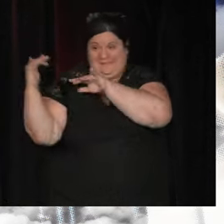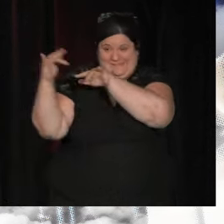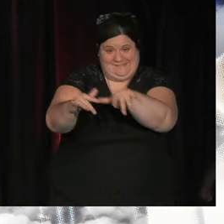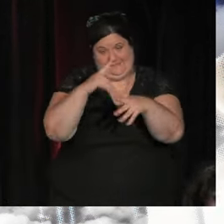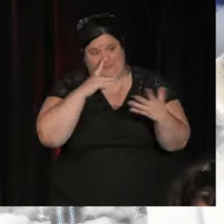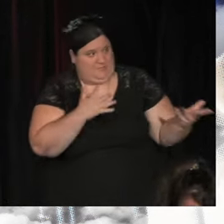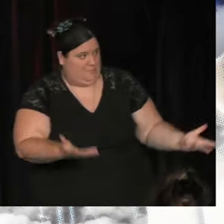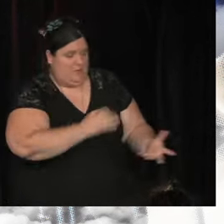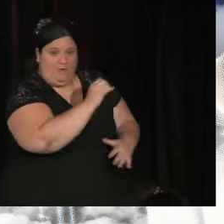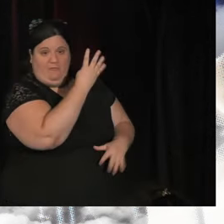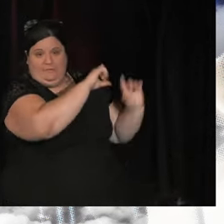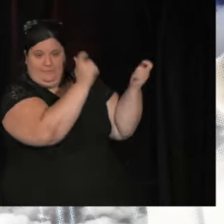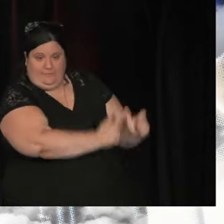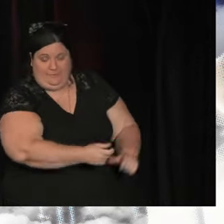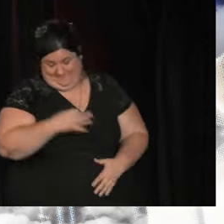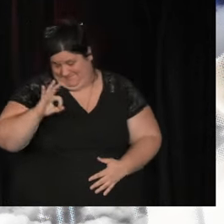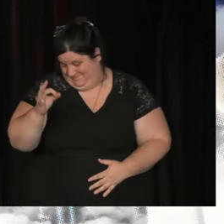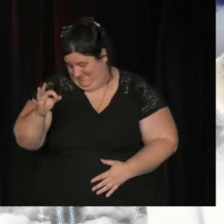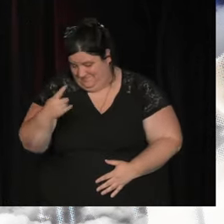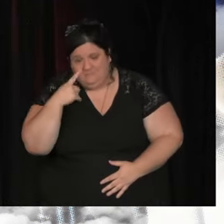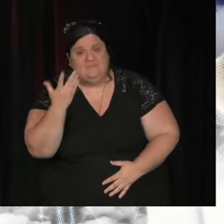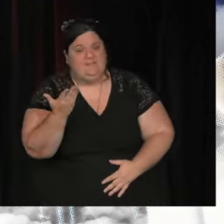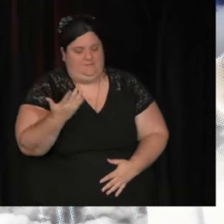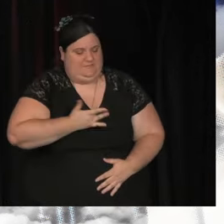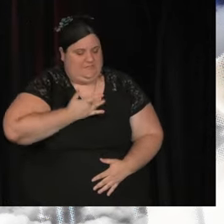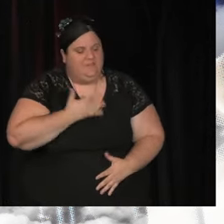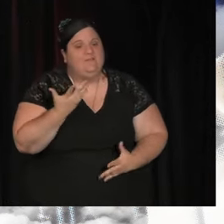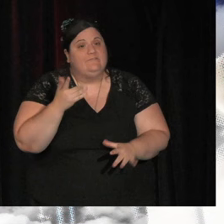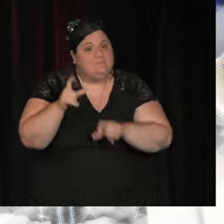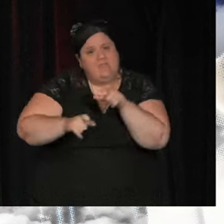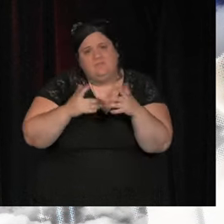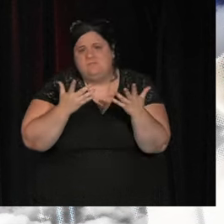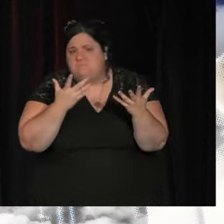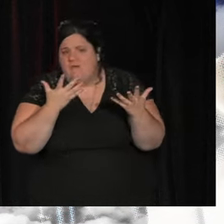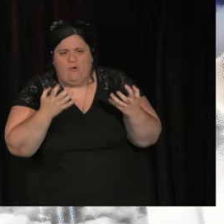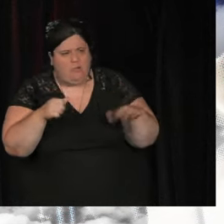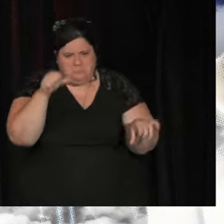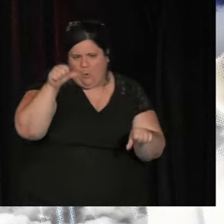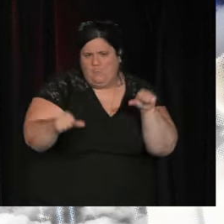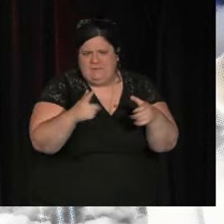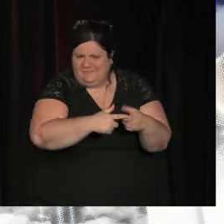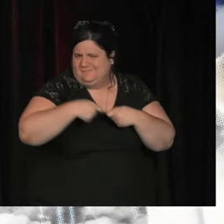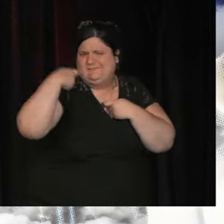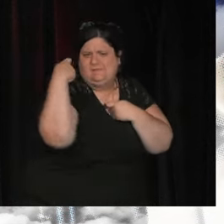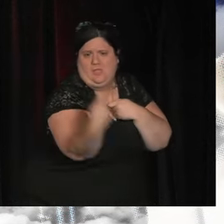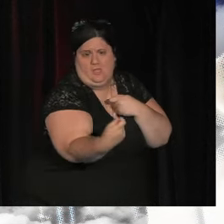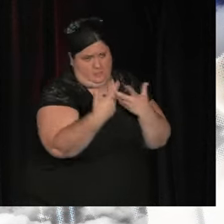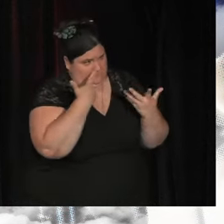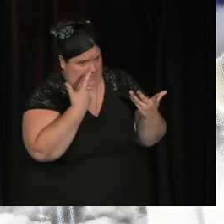Et c'est ça, l'enjeu pour tous ces jeux qui veulent s'installer sur la durée et qu'ils veulent faire du compétitif, mais même pas forcément,